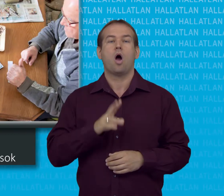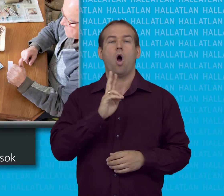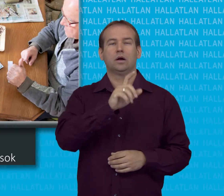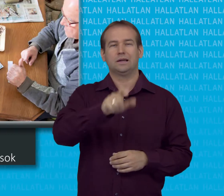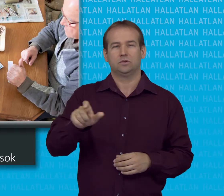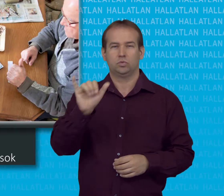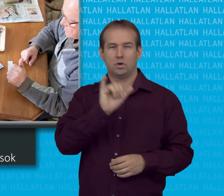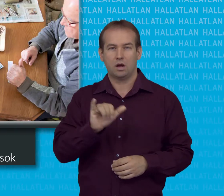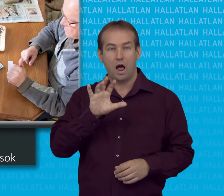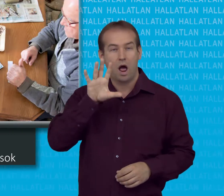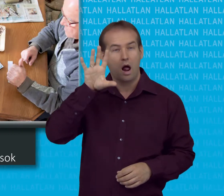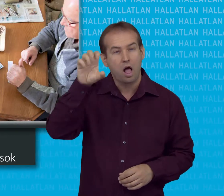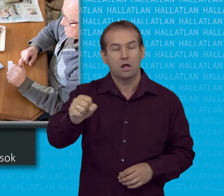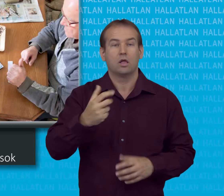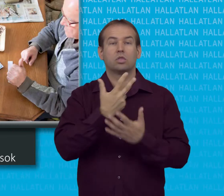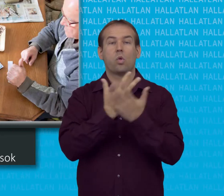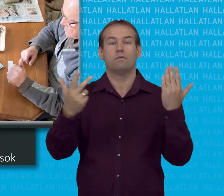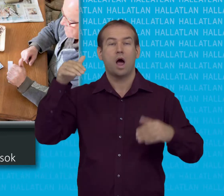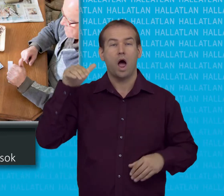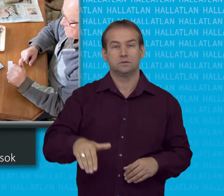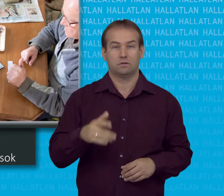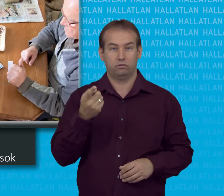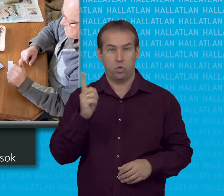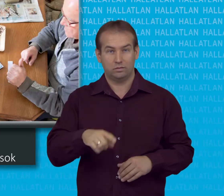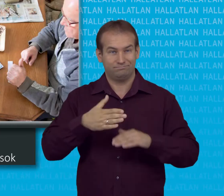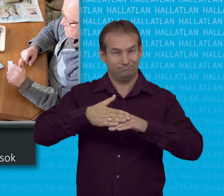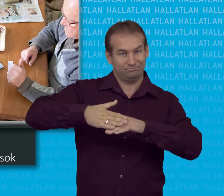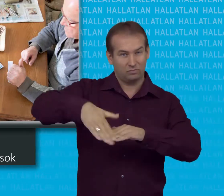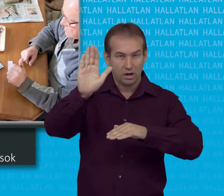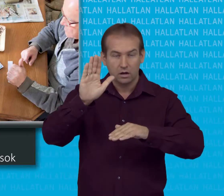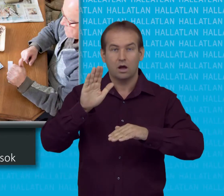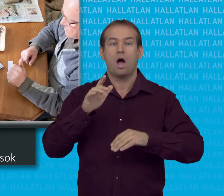Azok a nyugdíjasok, akiknek a havi juttatása eléri a 80 ezer forintos határt,